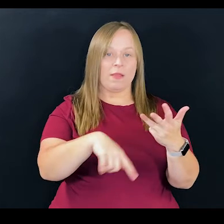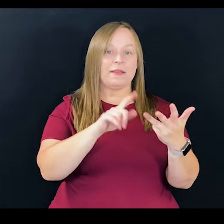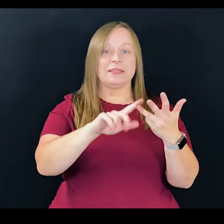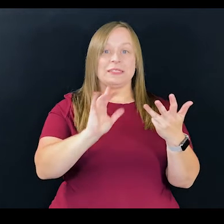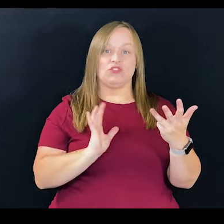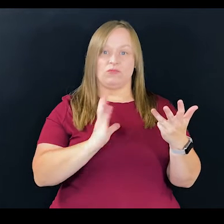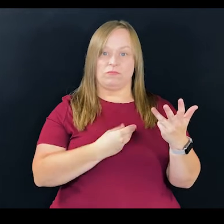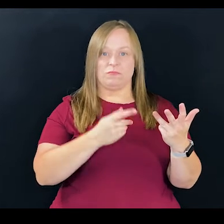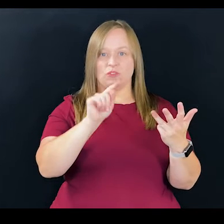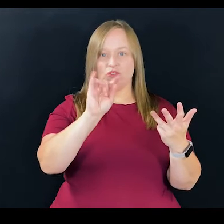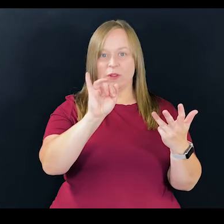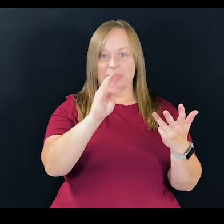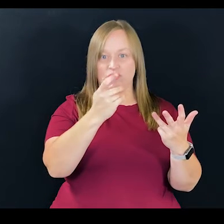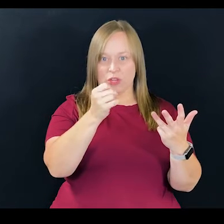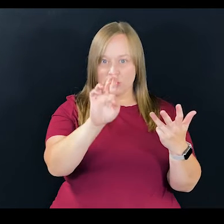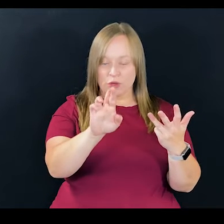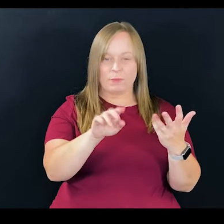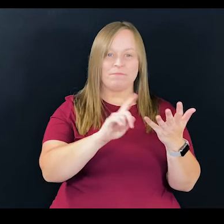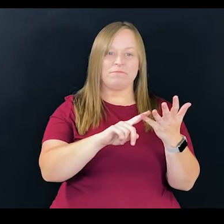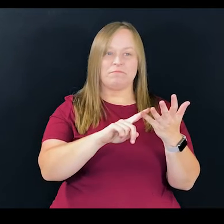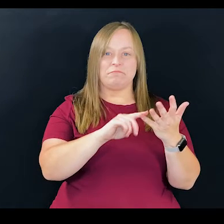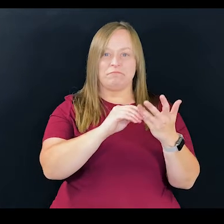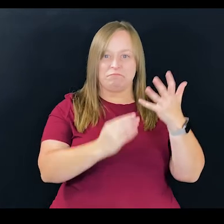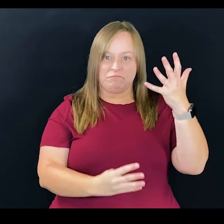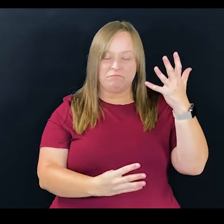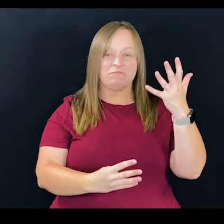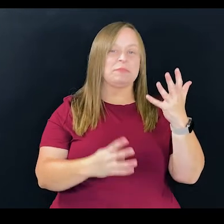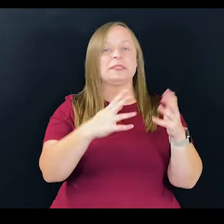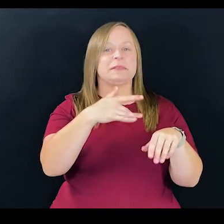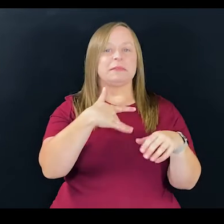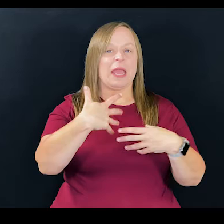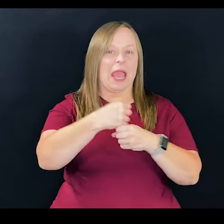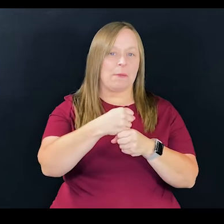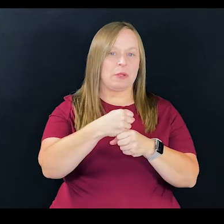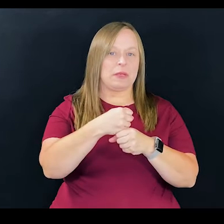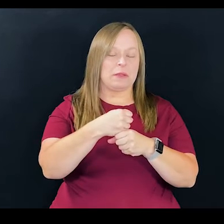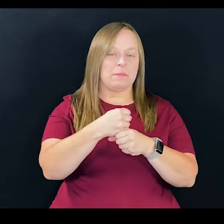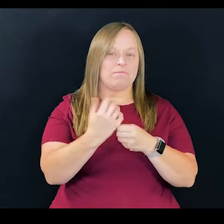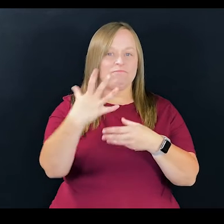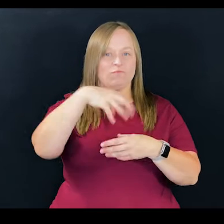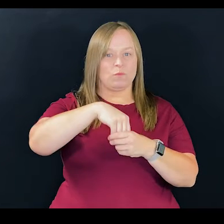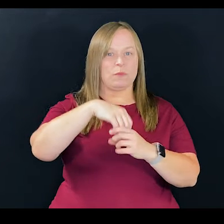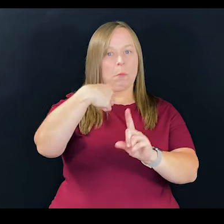la T significa "transgénero" y, normalmente, el acrónimo